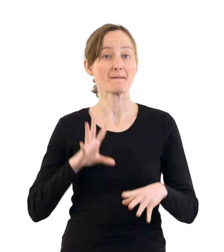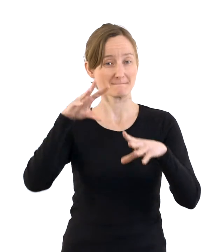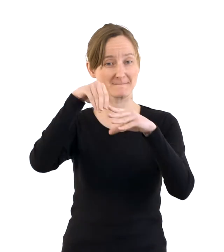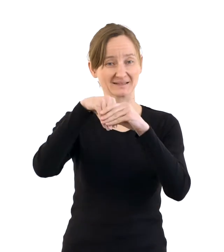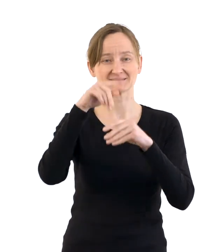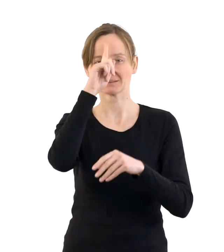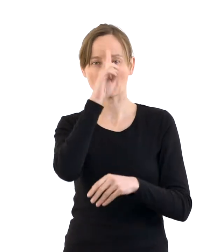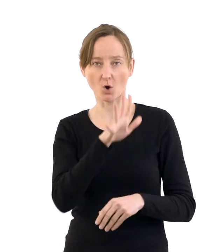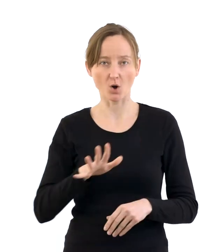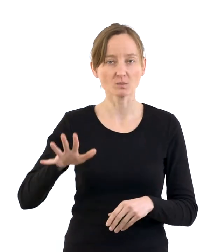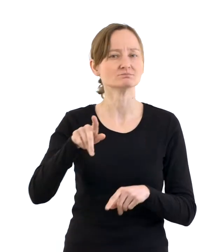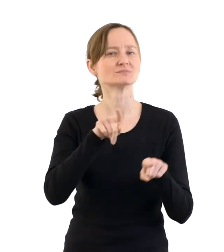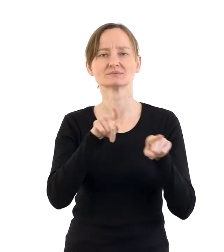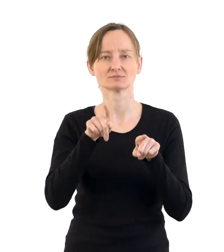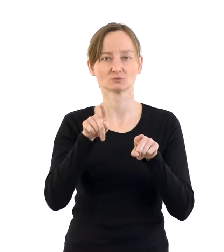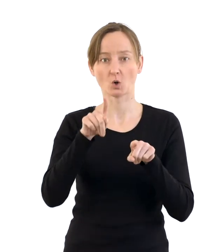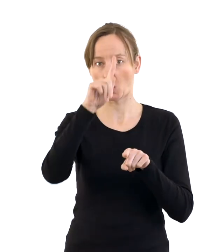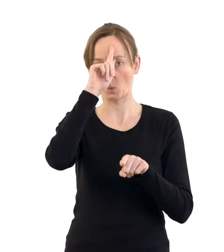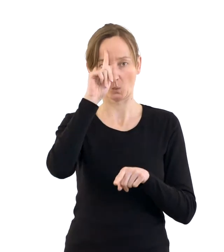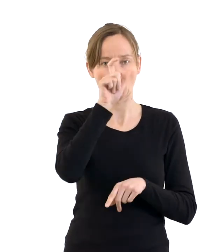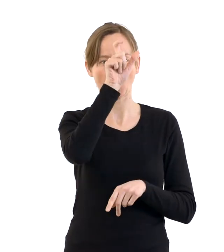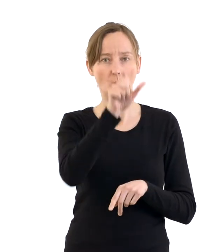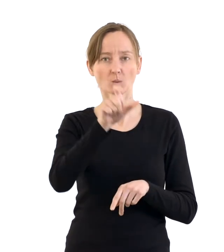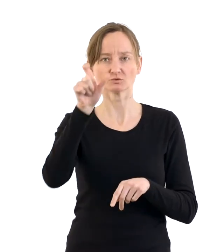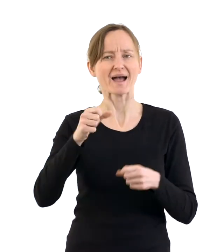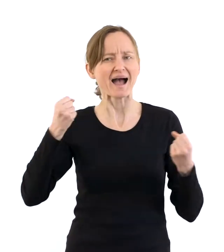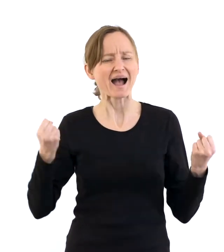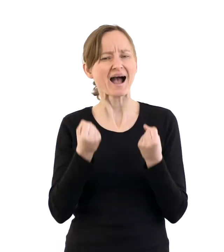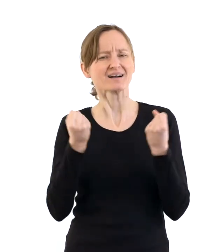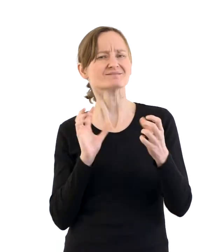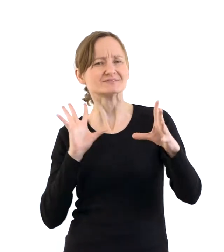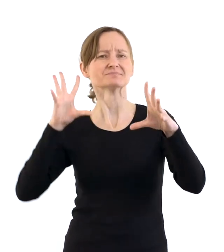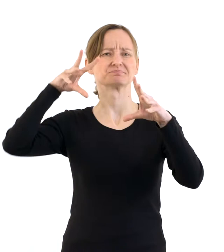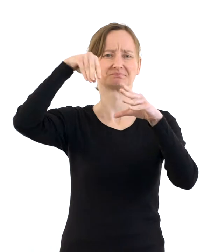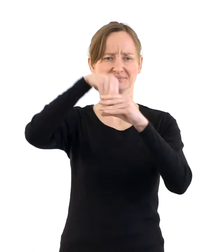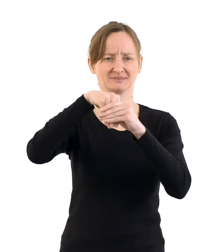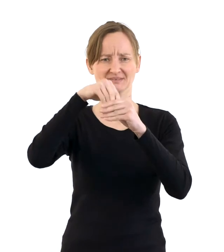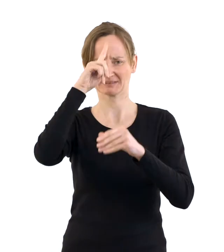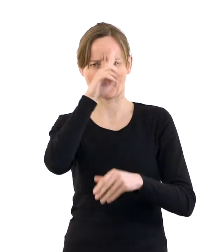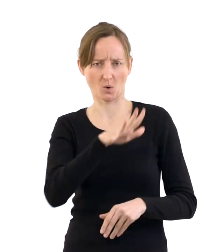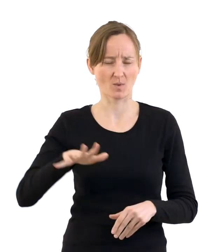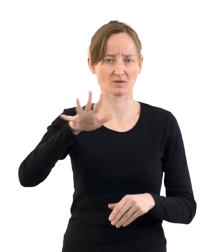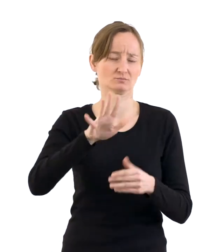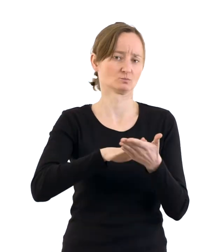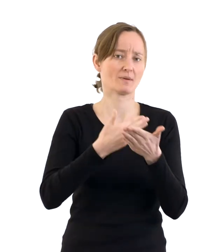Partycypacja społeczna oznacza udział osób w działaniach zbiorowych podejmowanych w społecznościach lokalnych